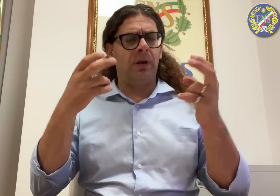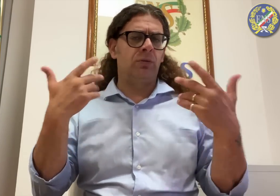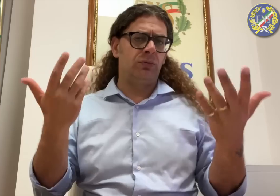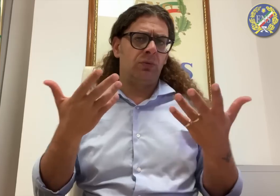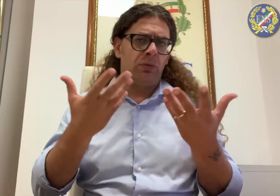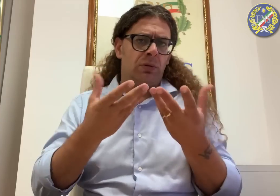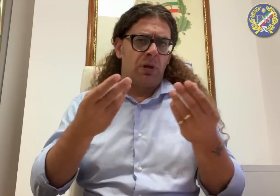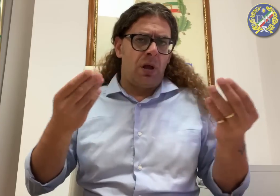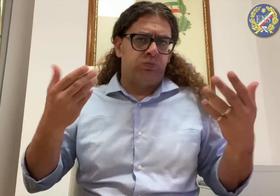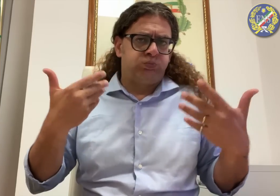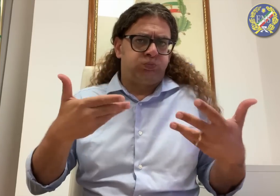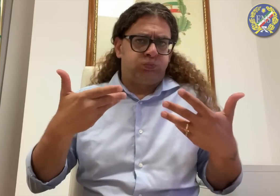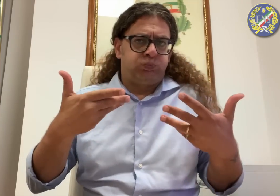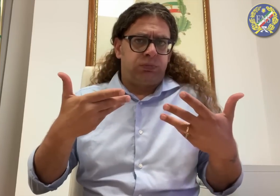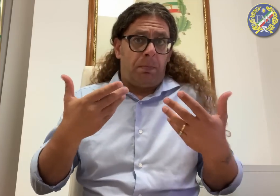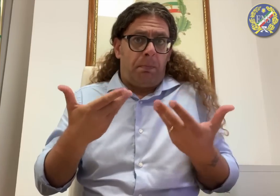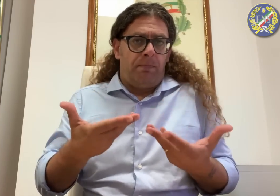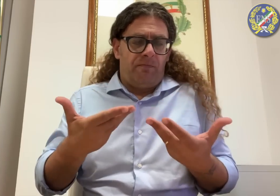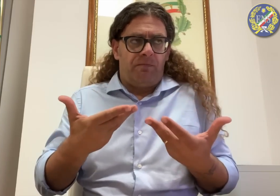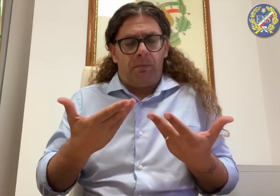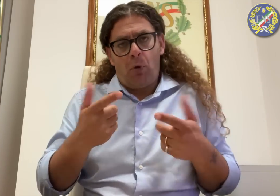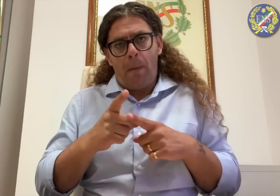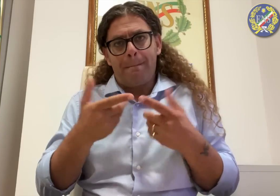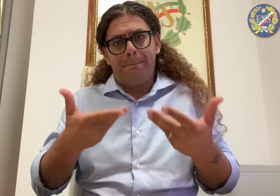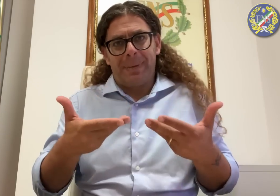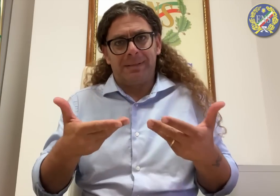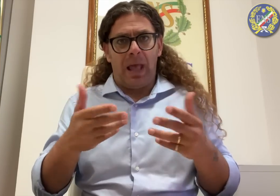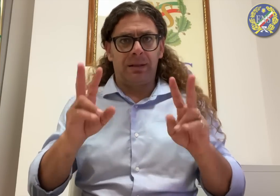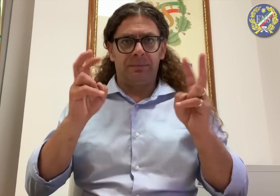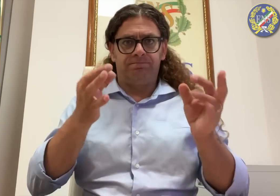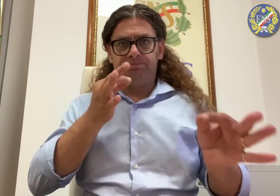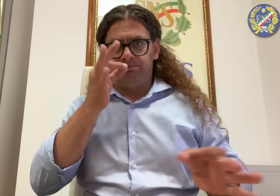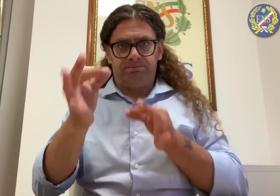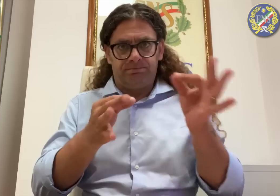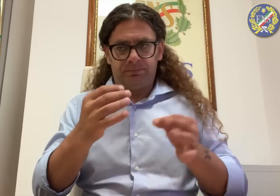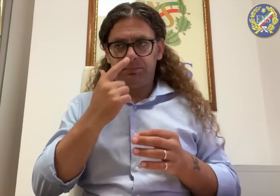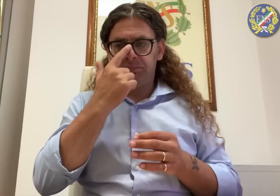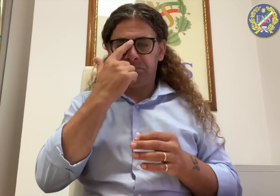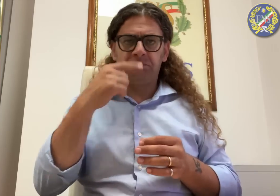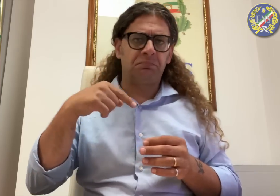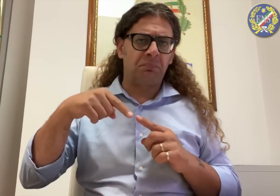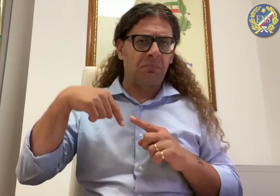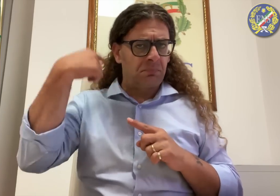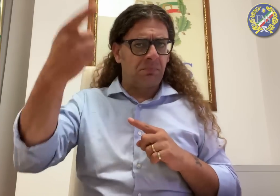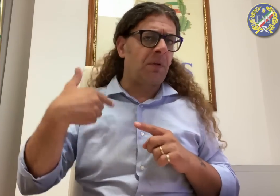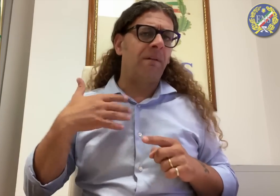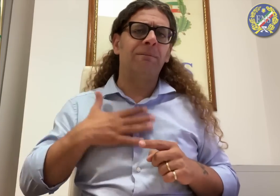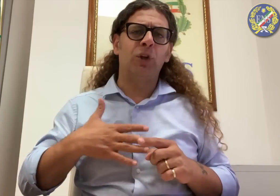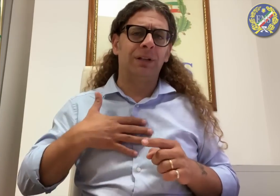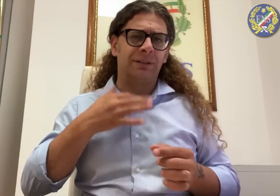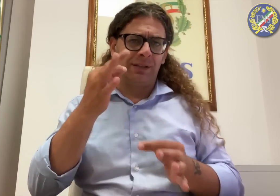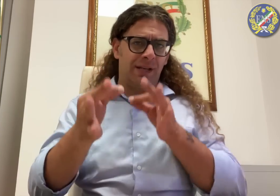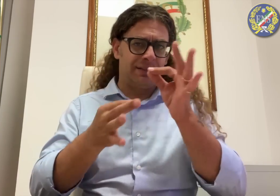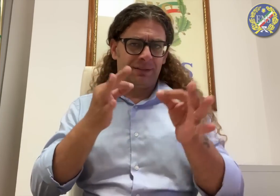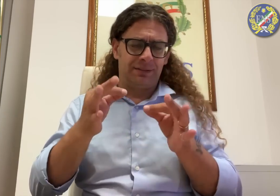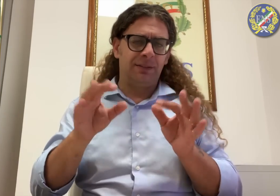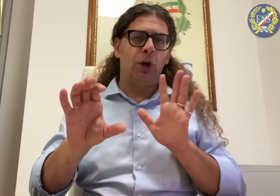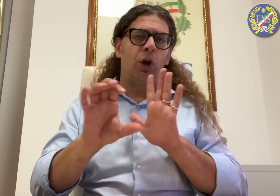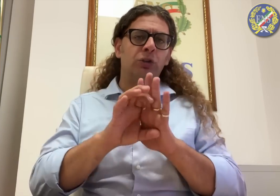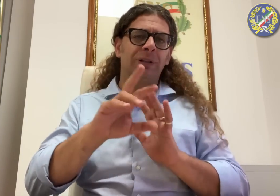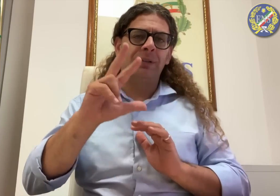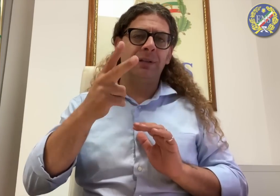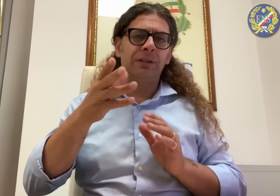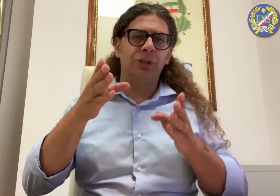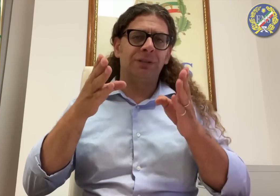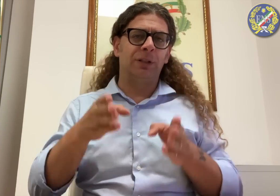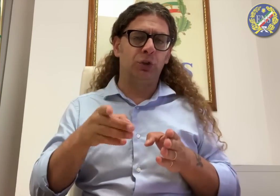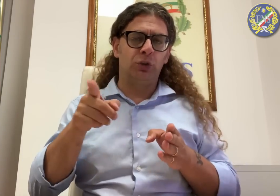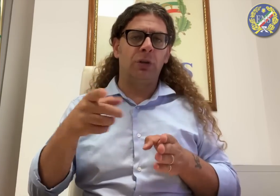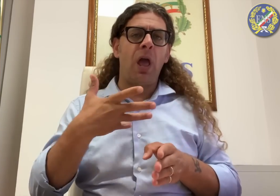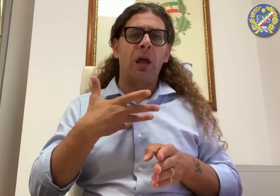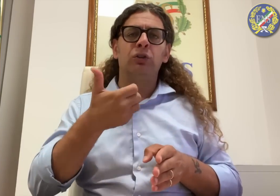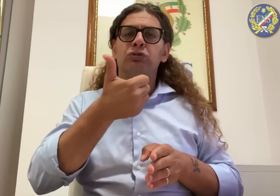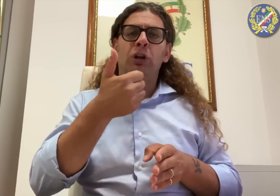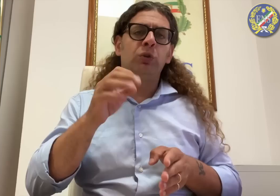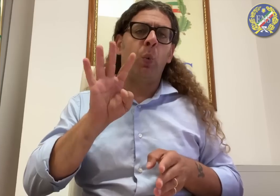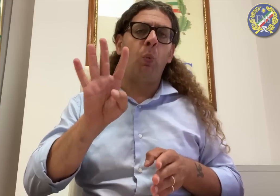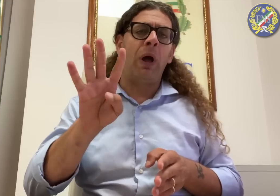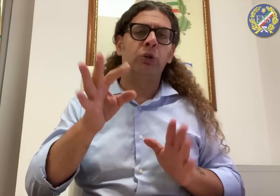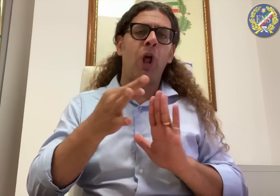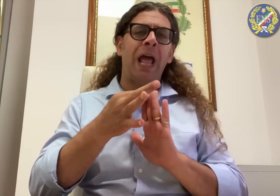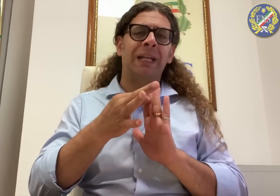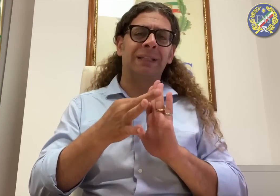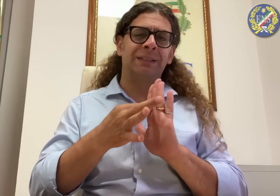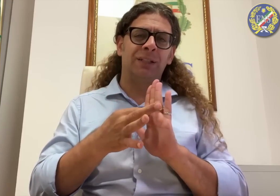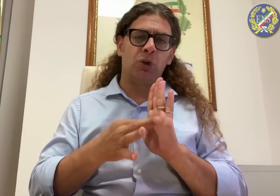La questione è corposa, prossimamente sono disposto, volentieri, a fornire delucidazioni in merito al codice del Terzo Settore che si compone di 104 articoli